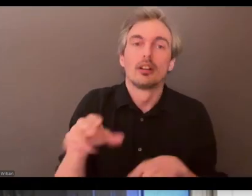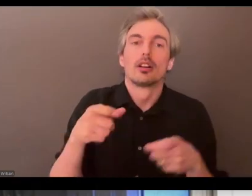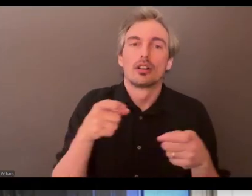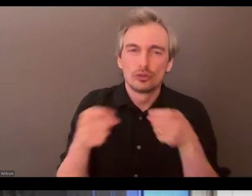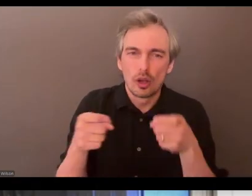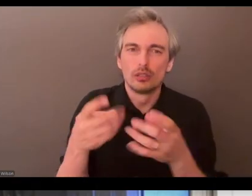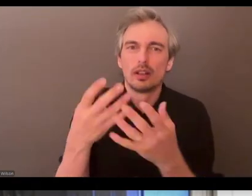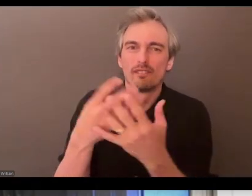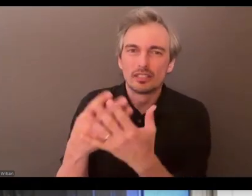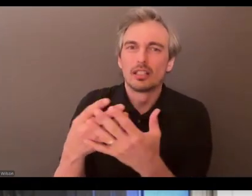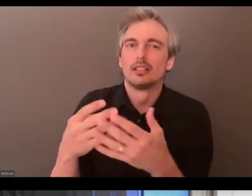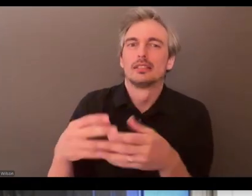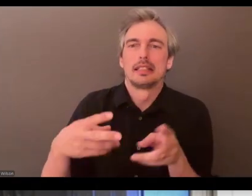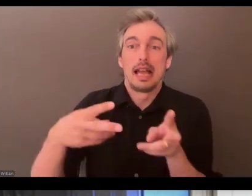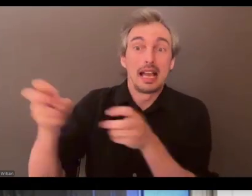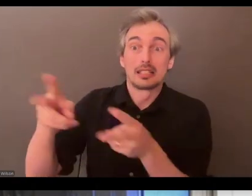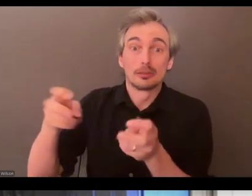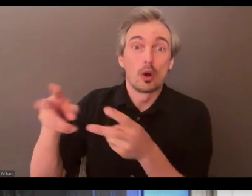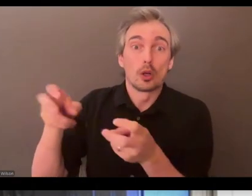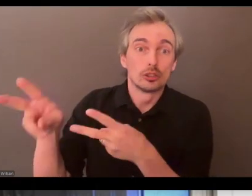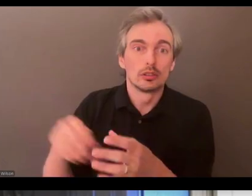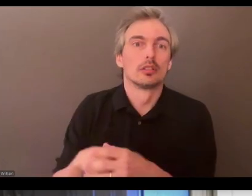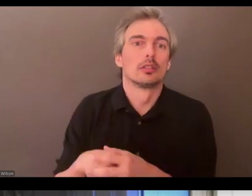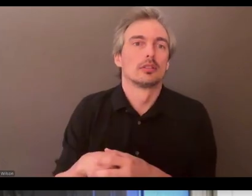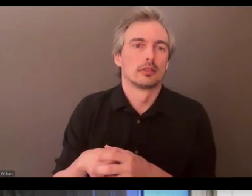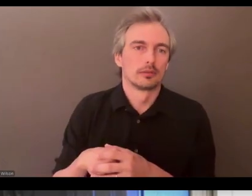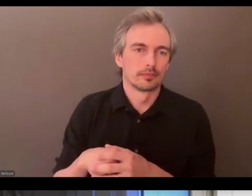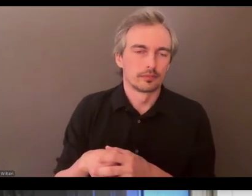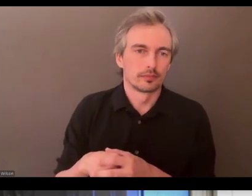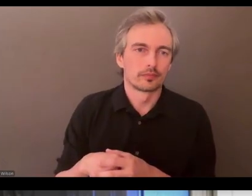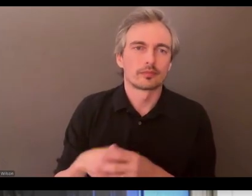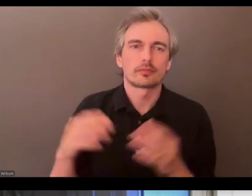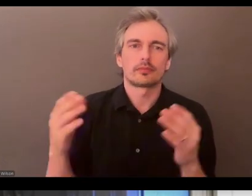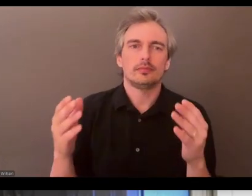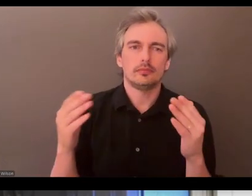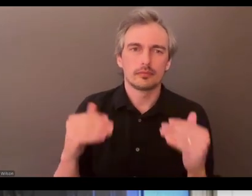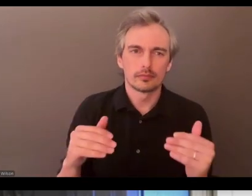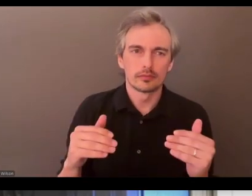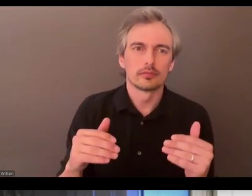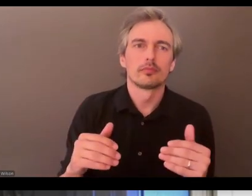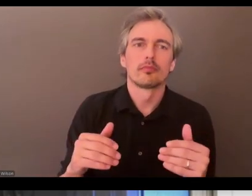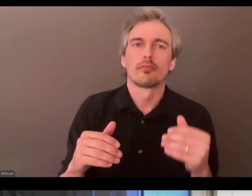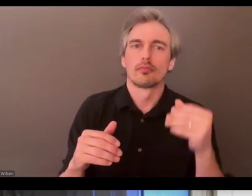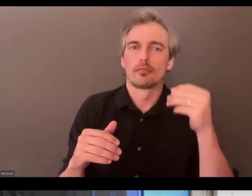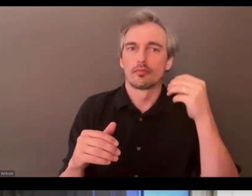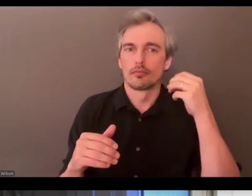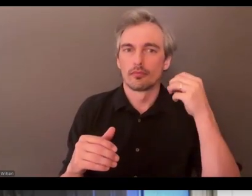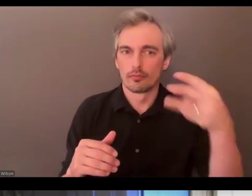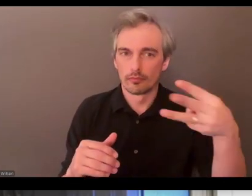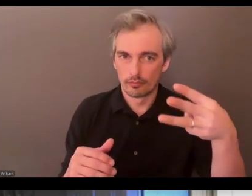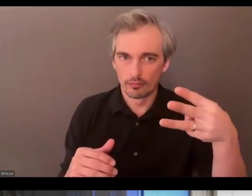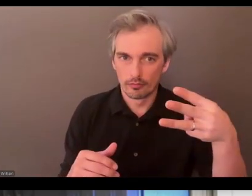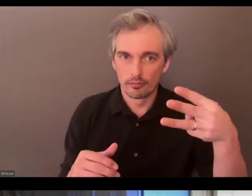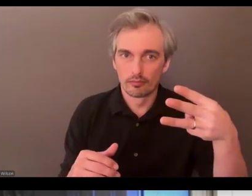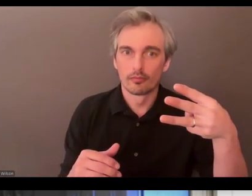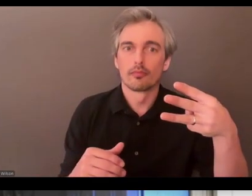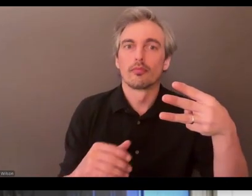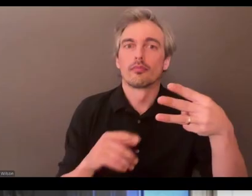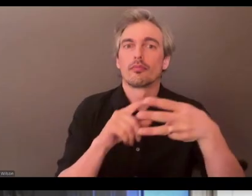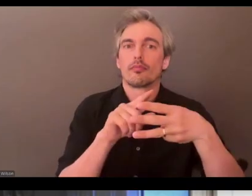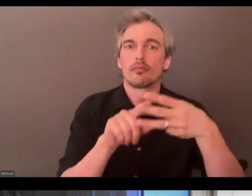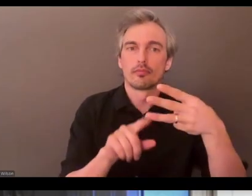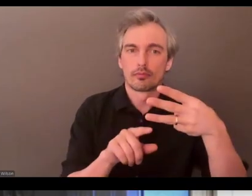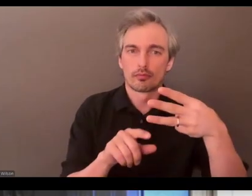もし私の言っていることが伝わっているなら、 WCAGの中で知覚可 能、理解可能、操作可能という要素を網羅していることに気づくでしょう。